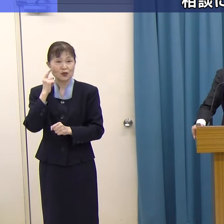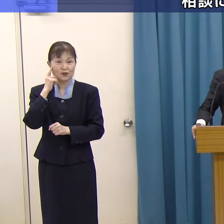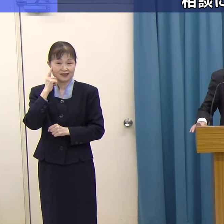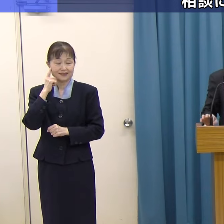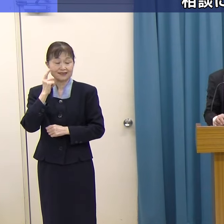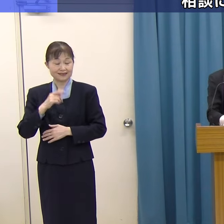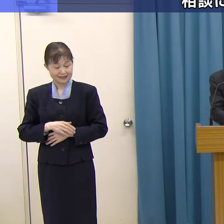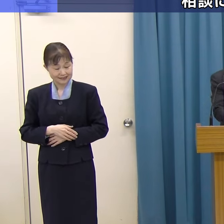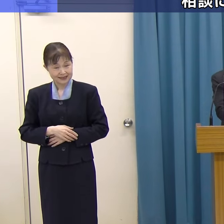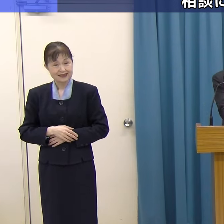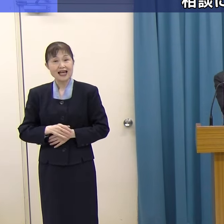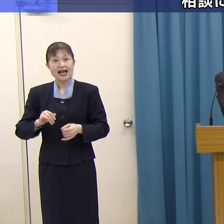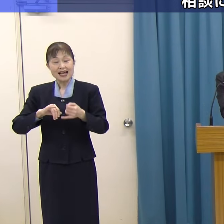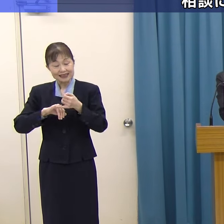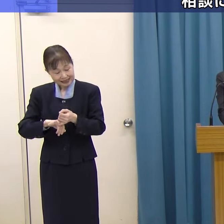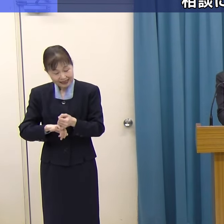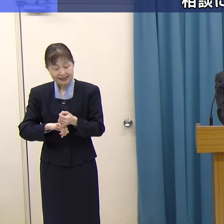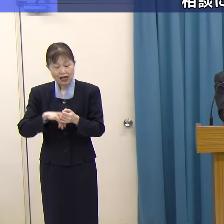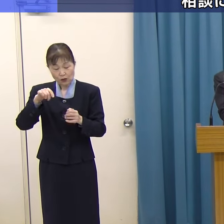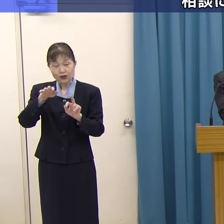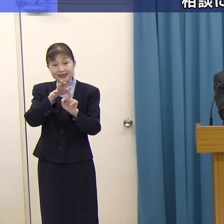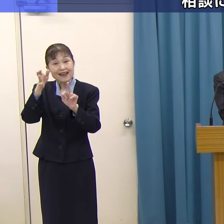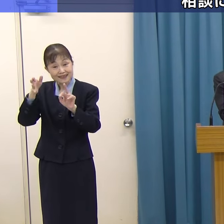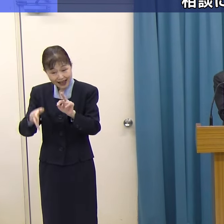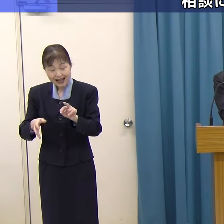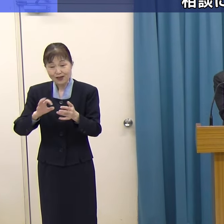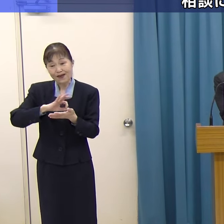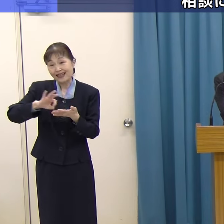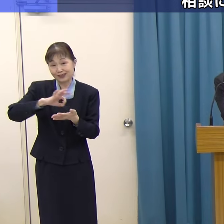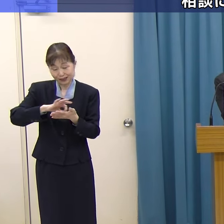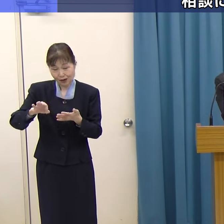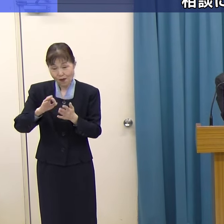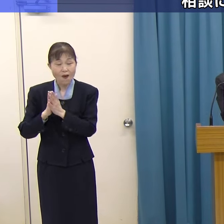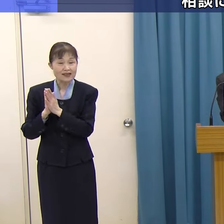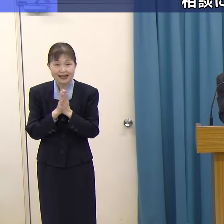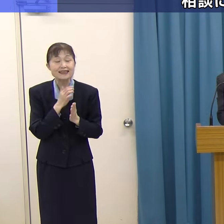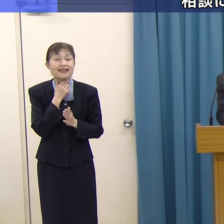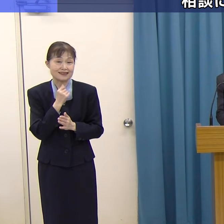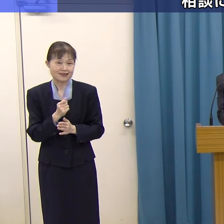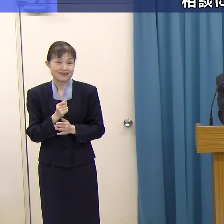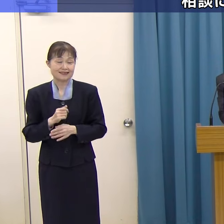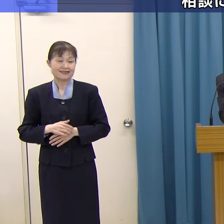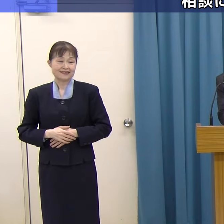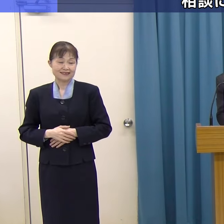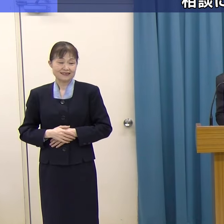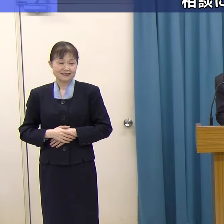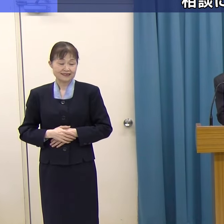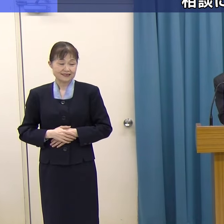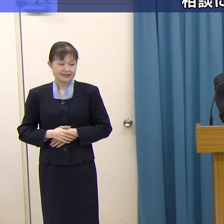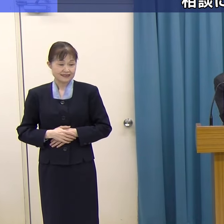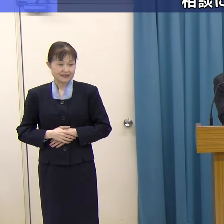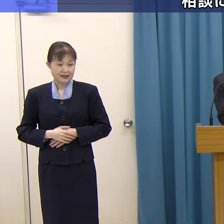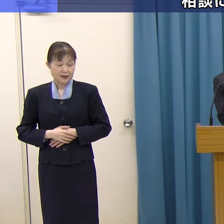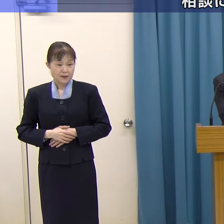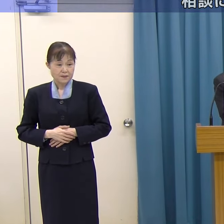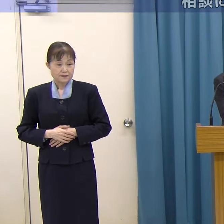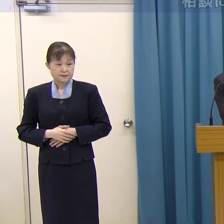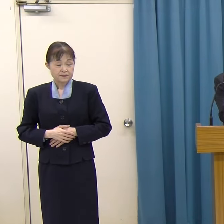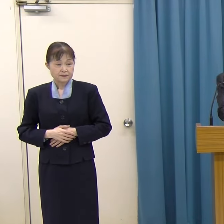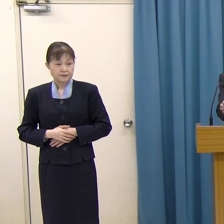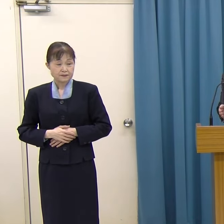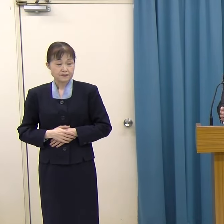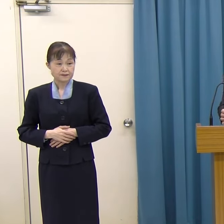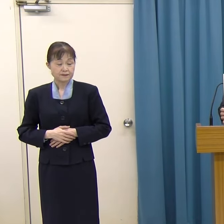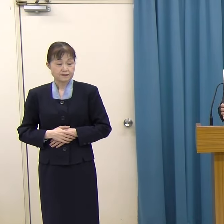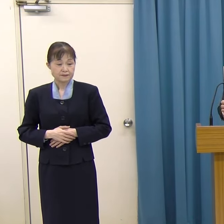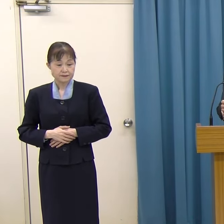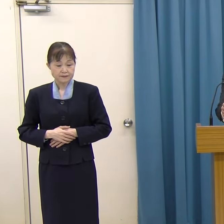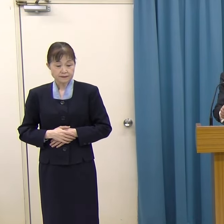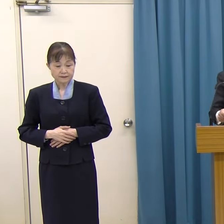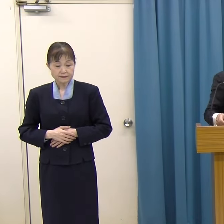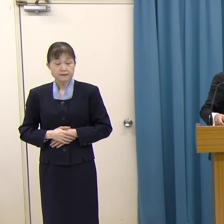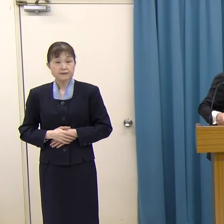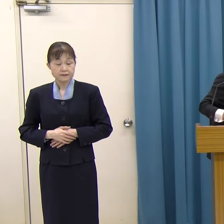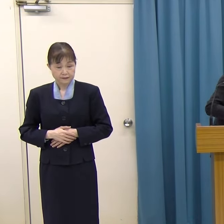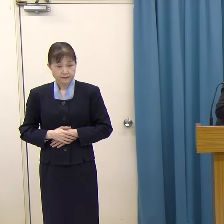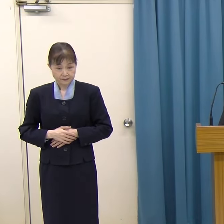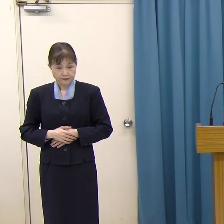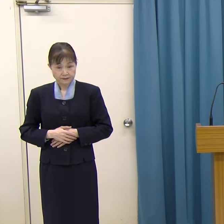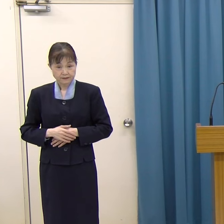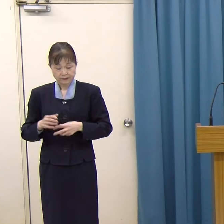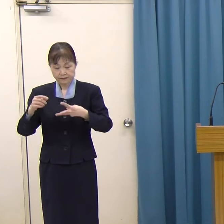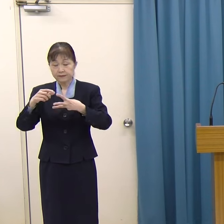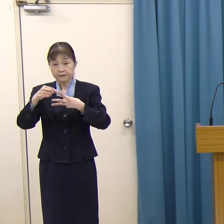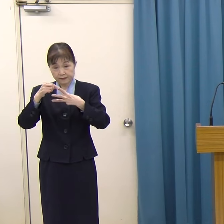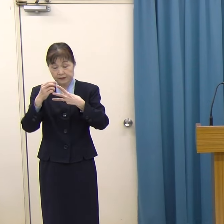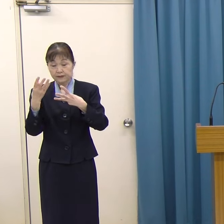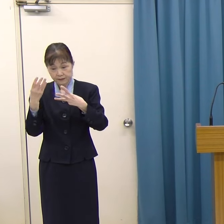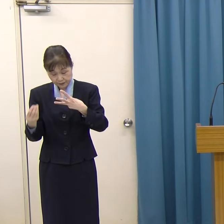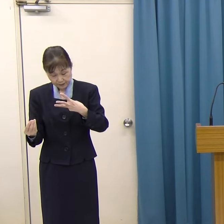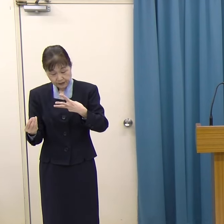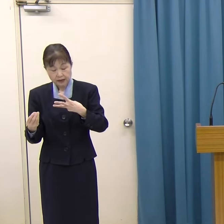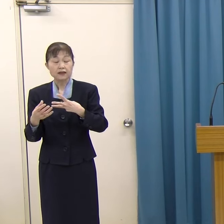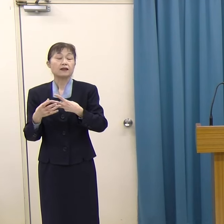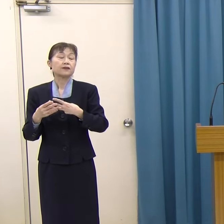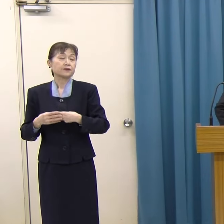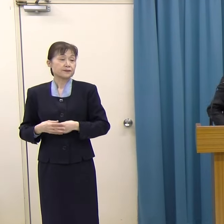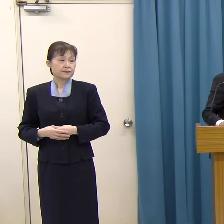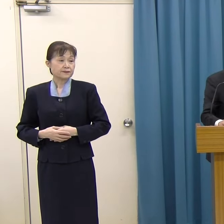ぜひ「FUKUOKA IS OPENセンター」をご活用いただきたいと思います。１点目は以上です。